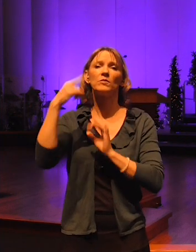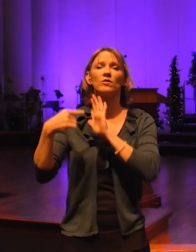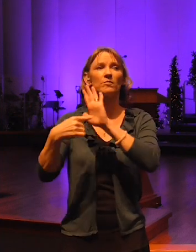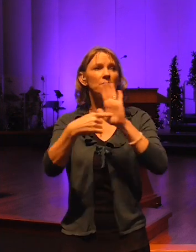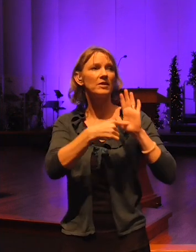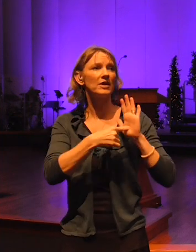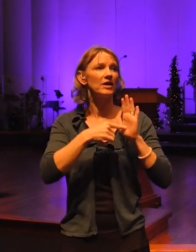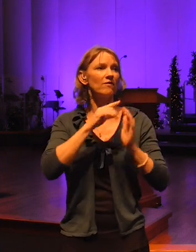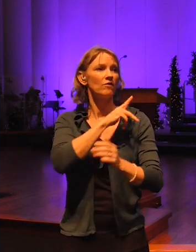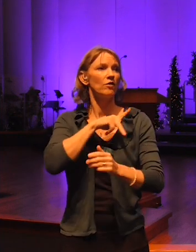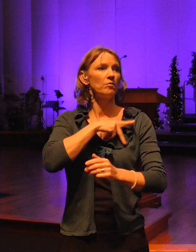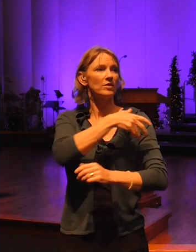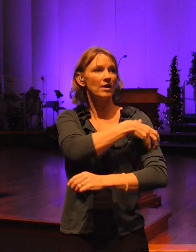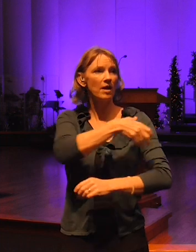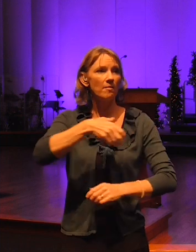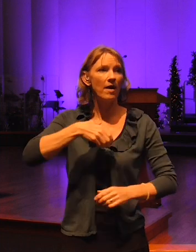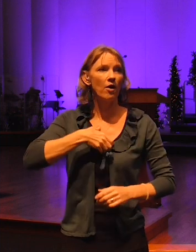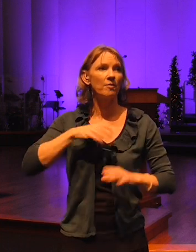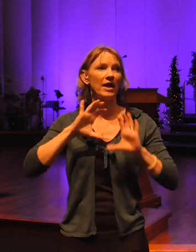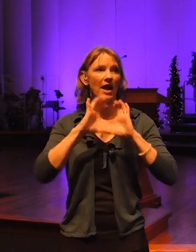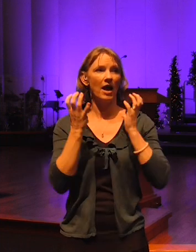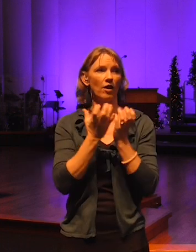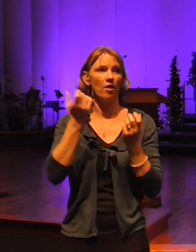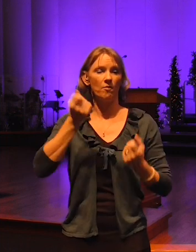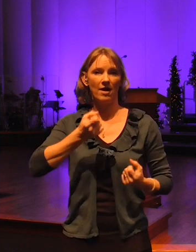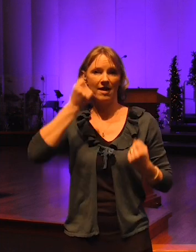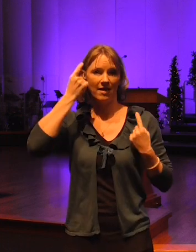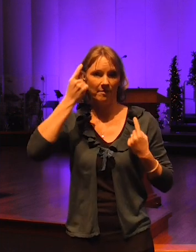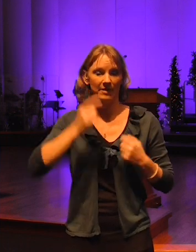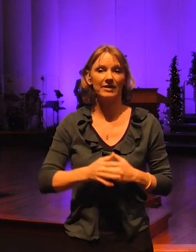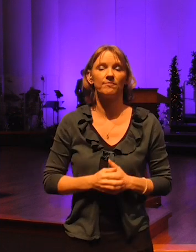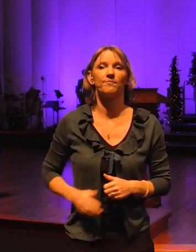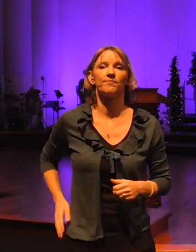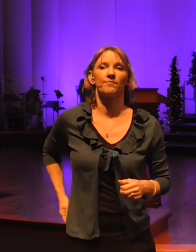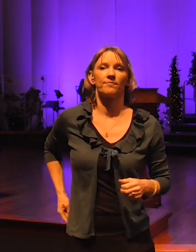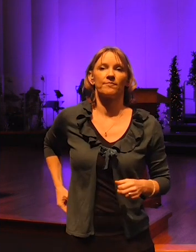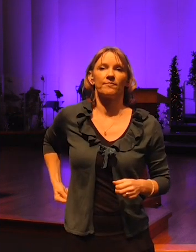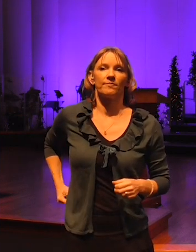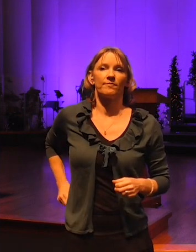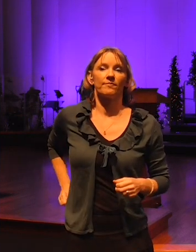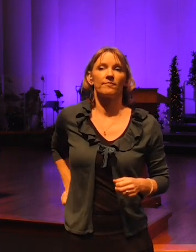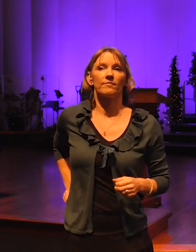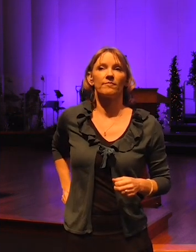para el empoderamiento personal y la iluminación global. Antes de comenzar hoy,